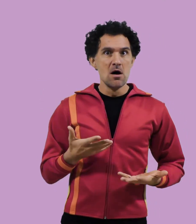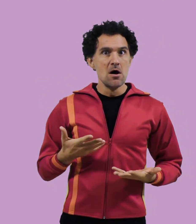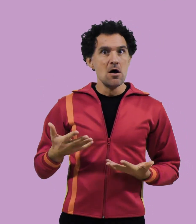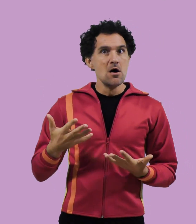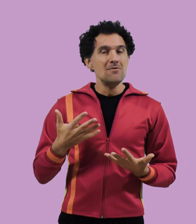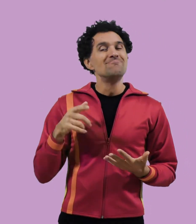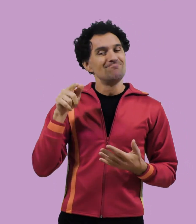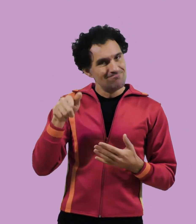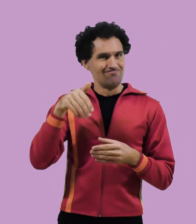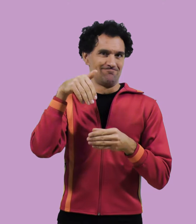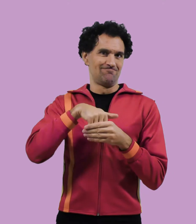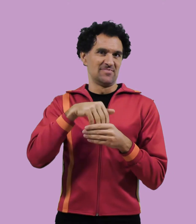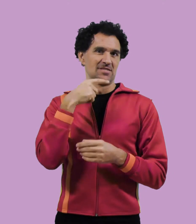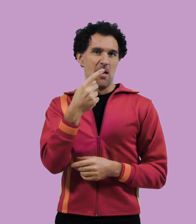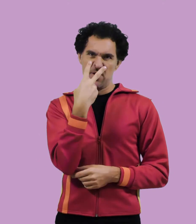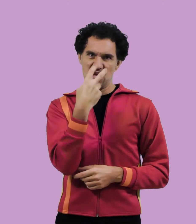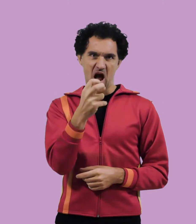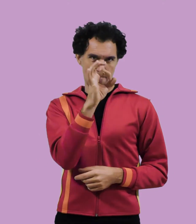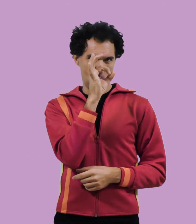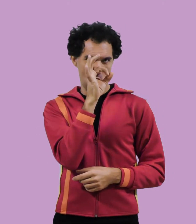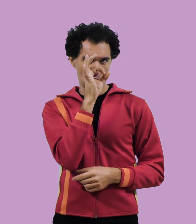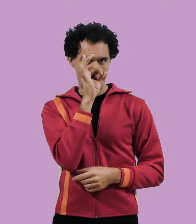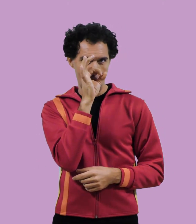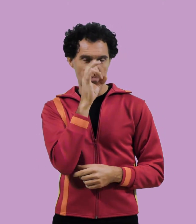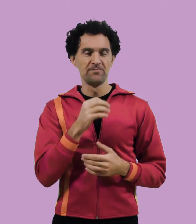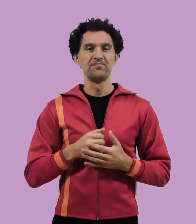Dazu sagt man auch "Rache-Pornos".